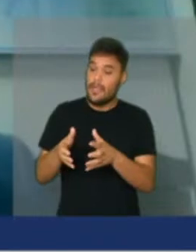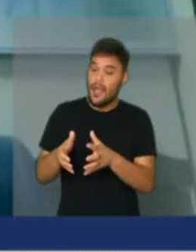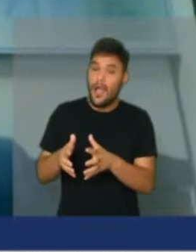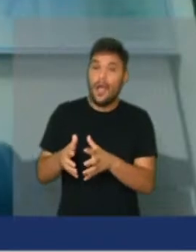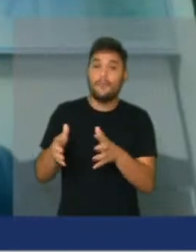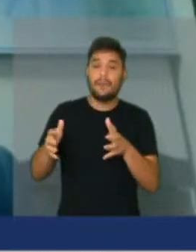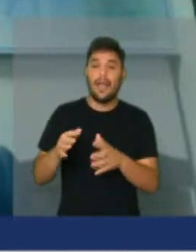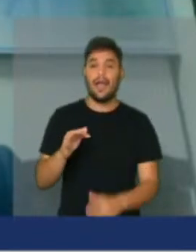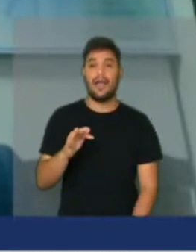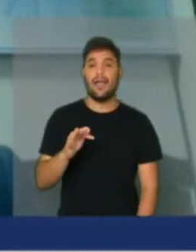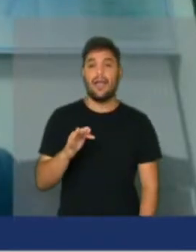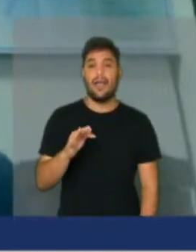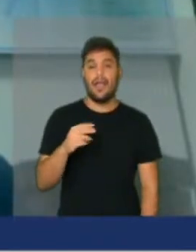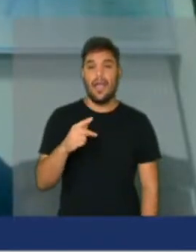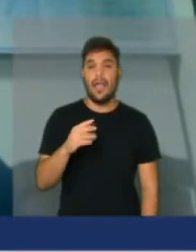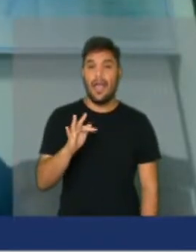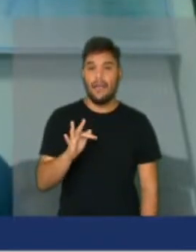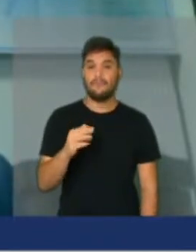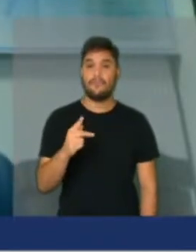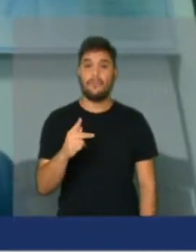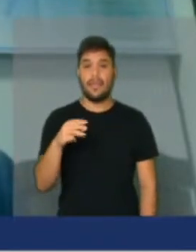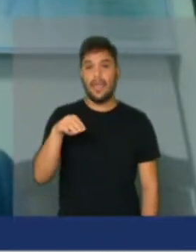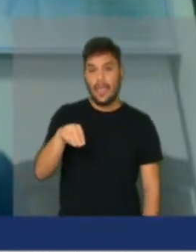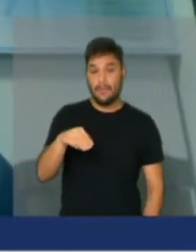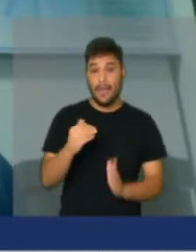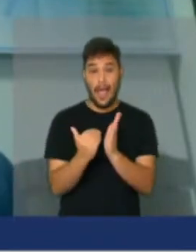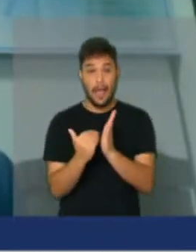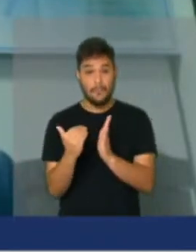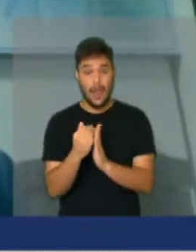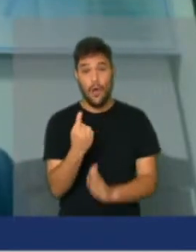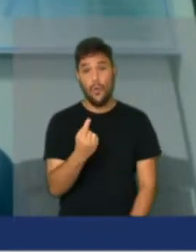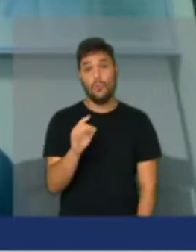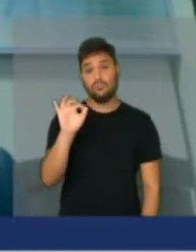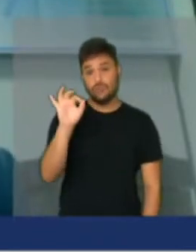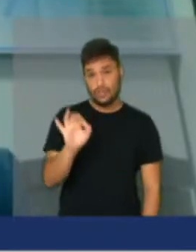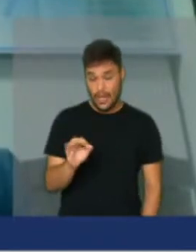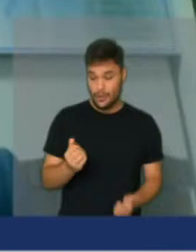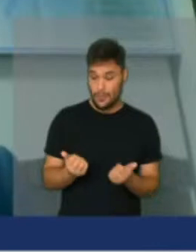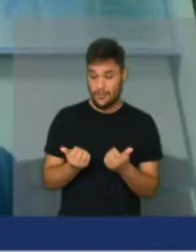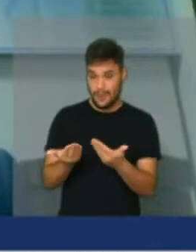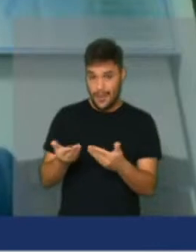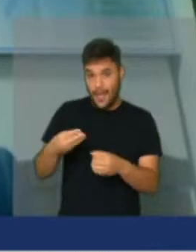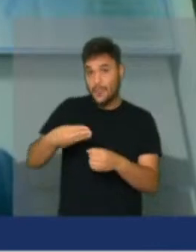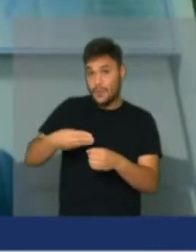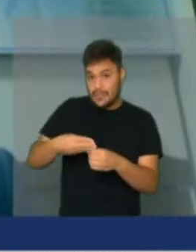MUNICÍPIOS EM 1% PARA OS MUNICÍPIOS, MINIMIZA, SENHOR PRESIDENTE, AS DISTORÇÕES, DO NOSSO PACTO FEDERATIVO